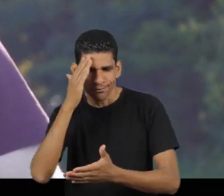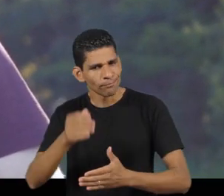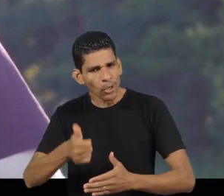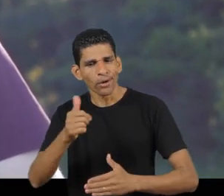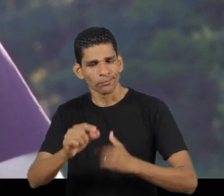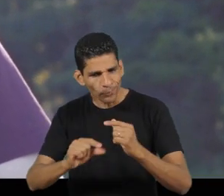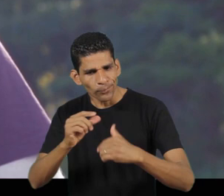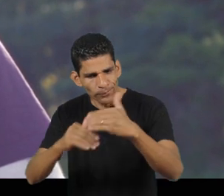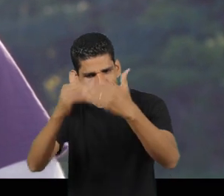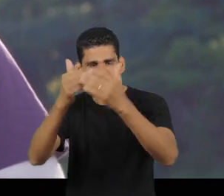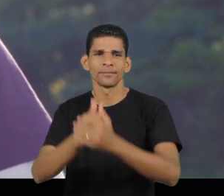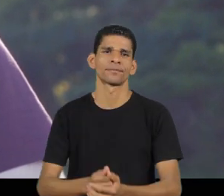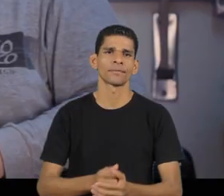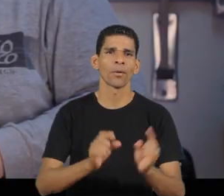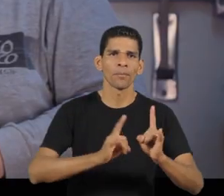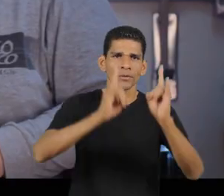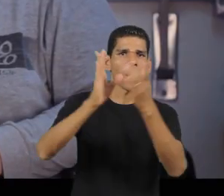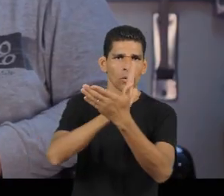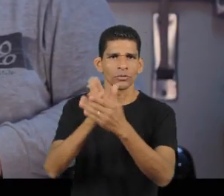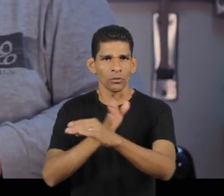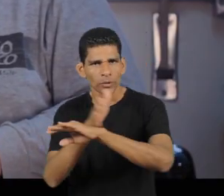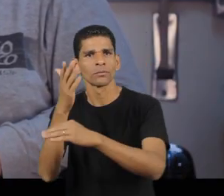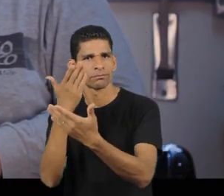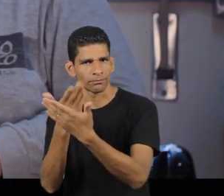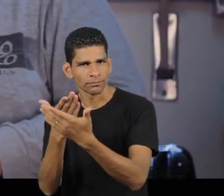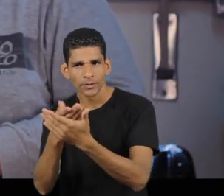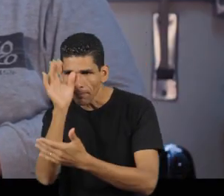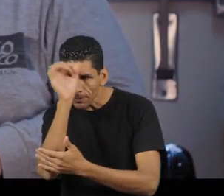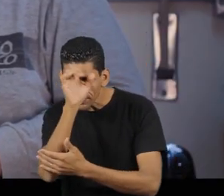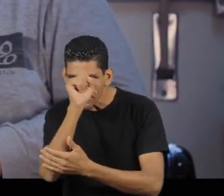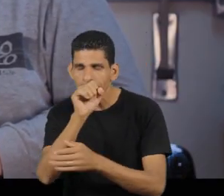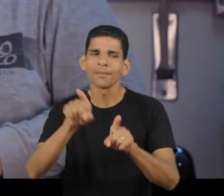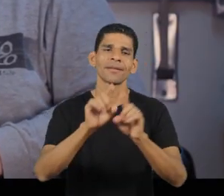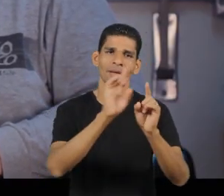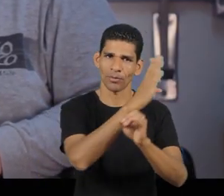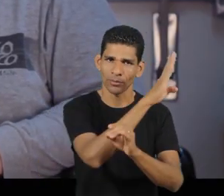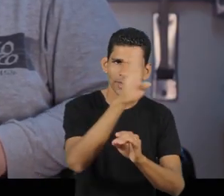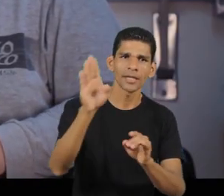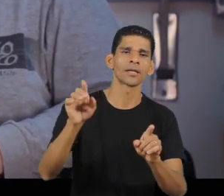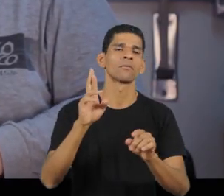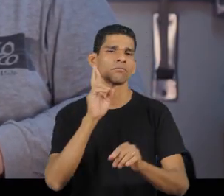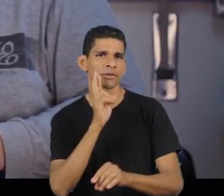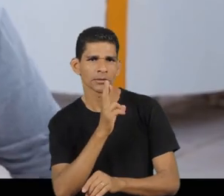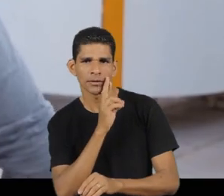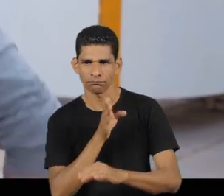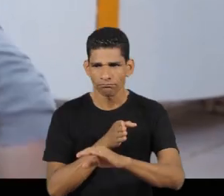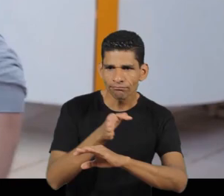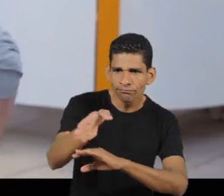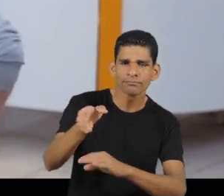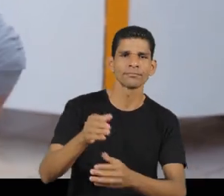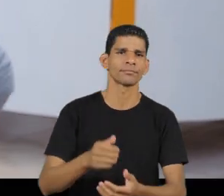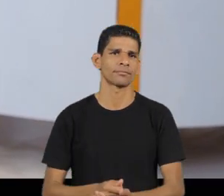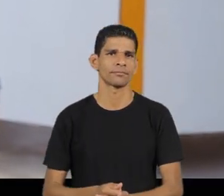tanto nos prédios que eu tenho aula, quanto a biblioteca, o RU também,